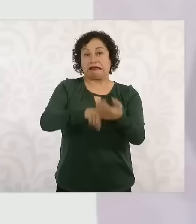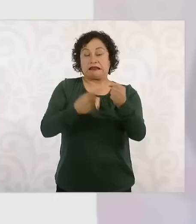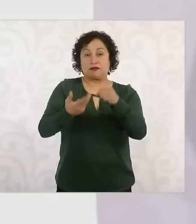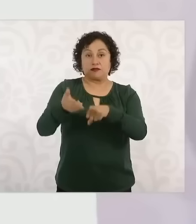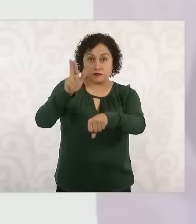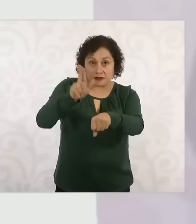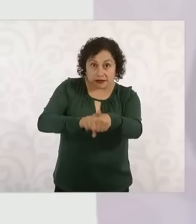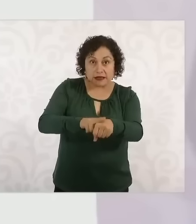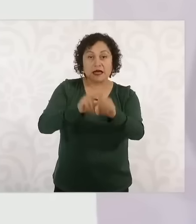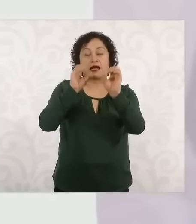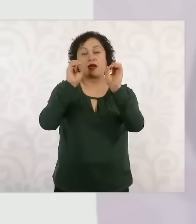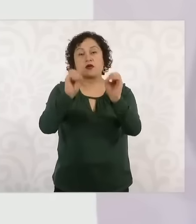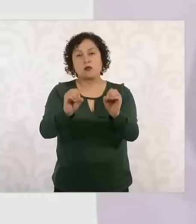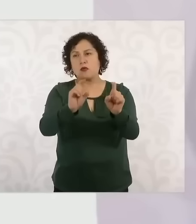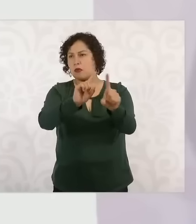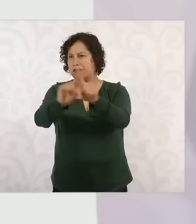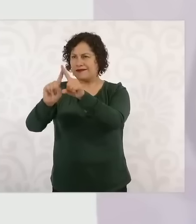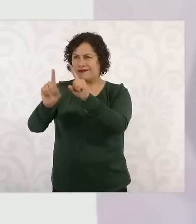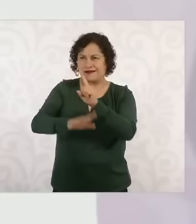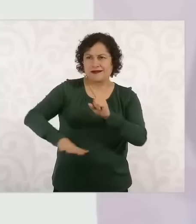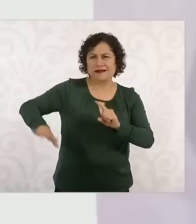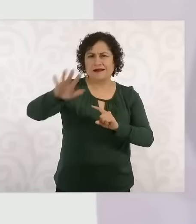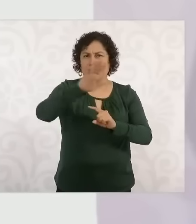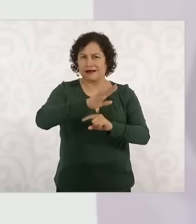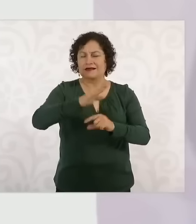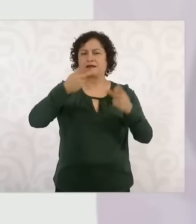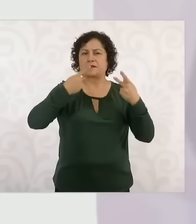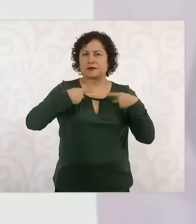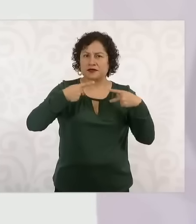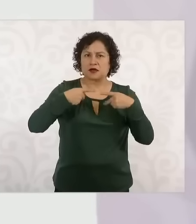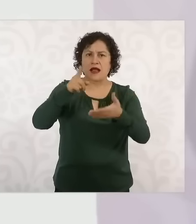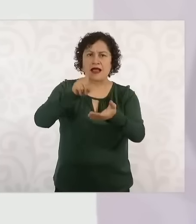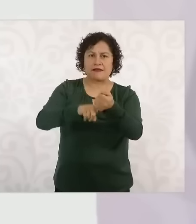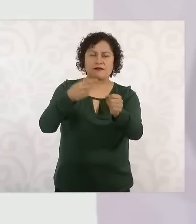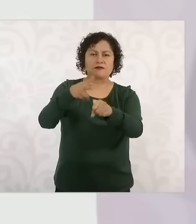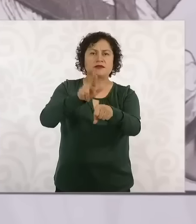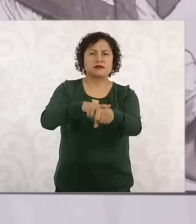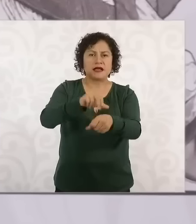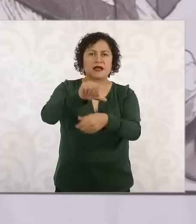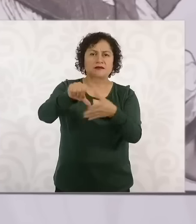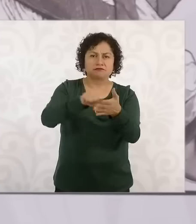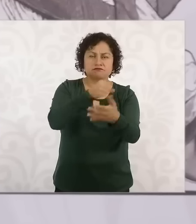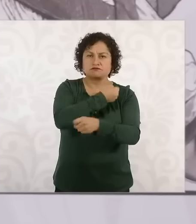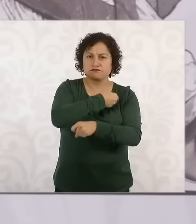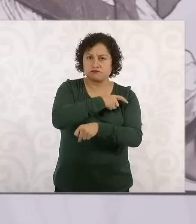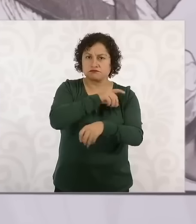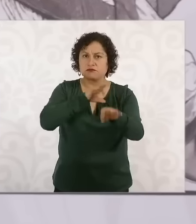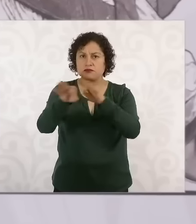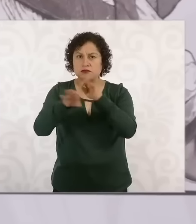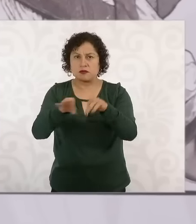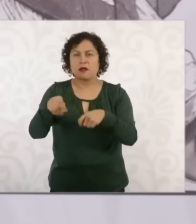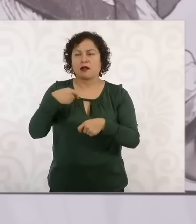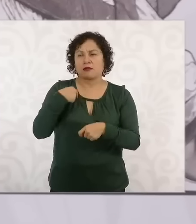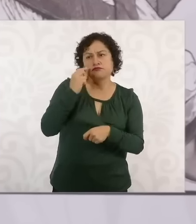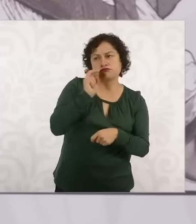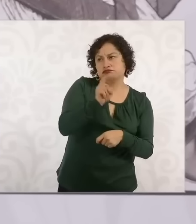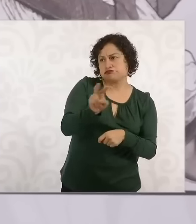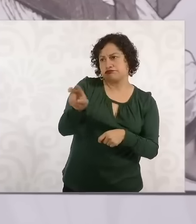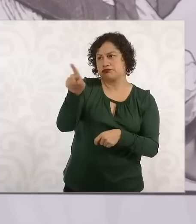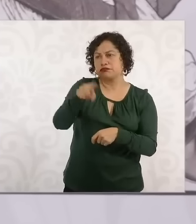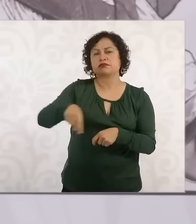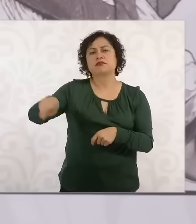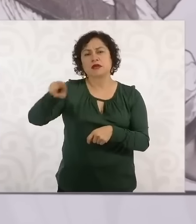este, todo el personal atiende a la gente eh con mucho respeto y y reconocimiento,